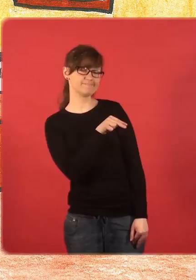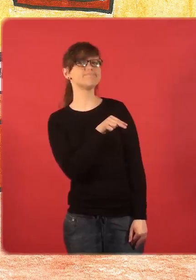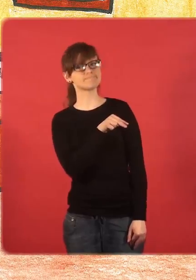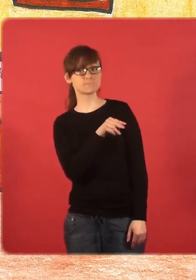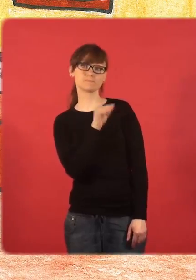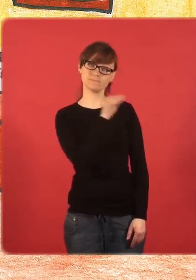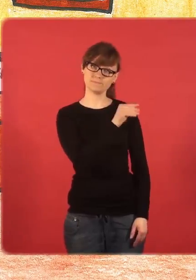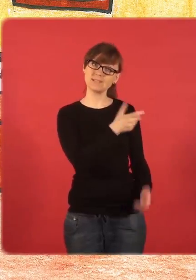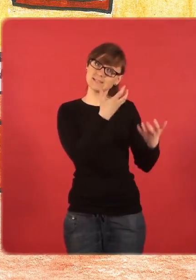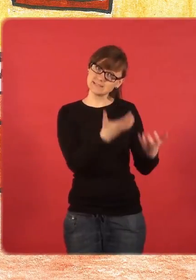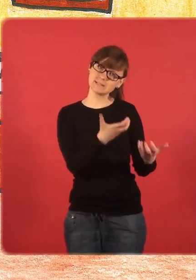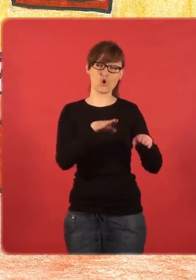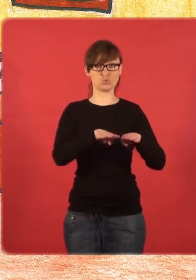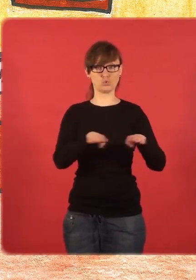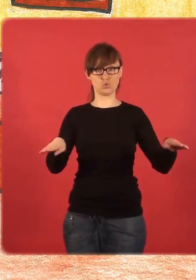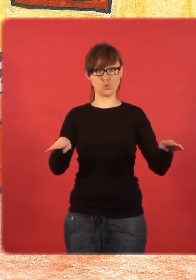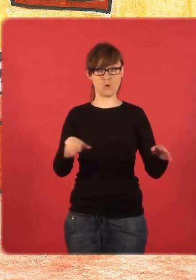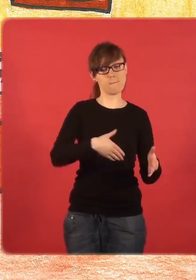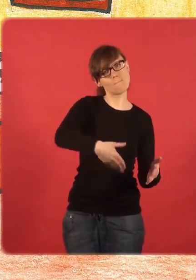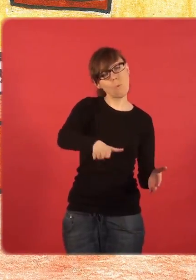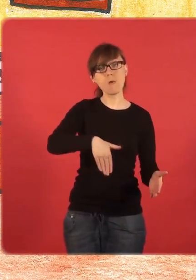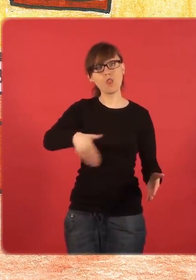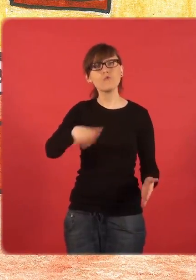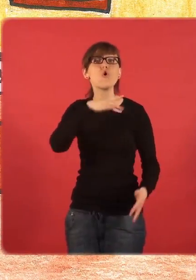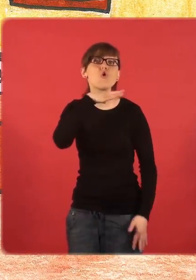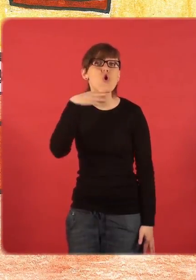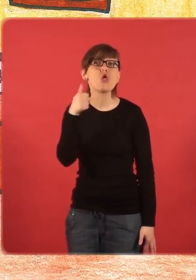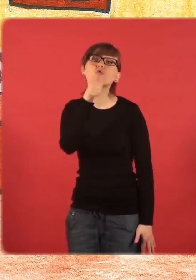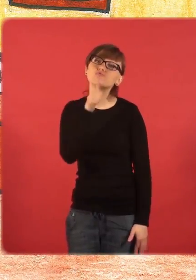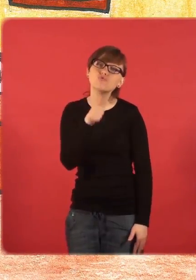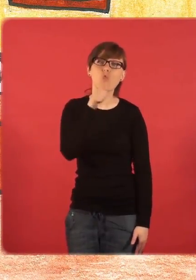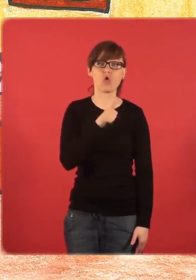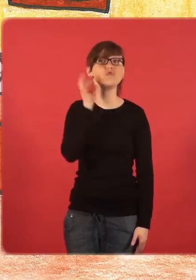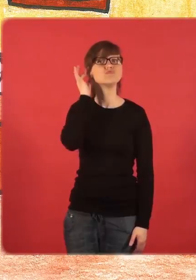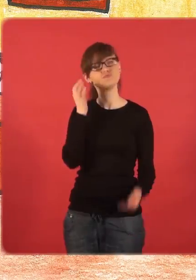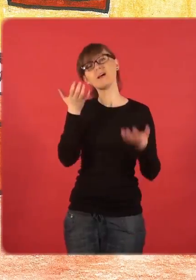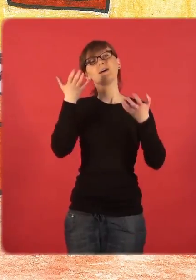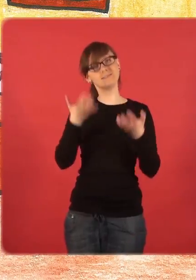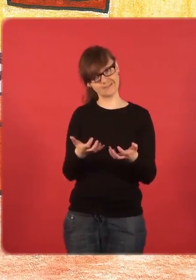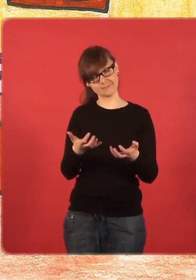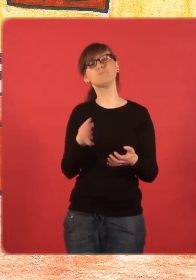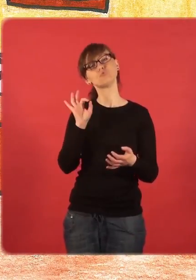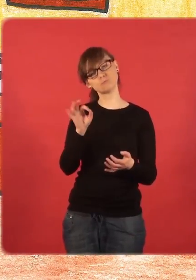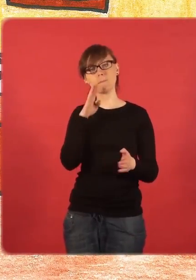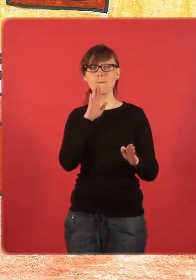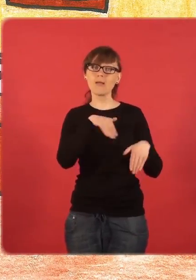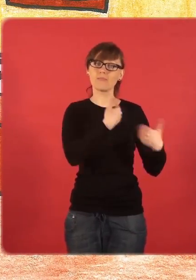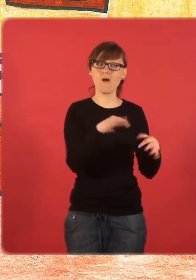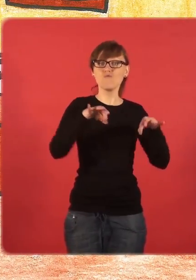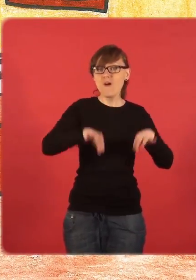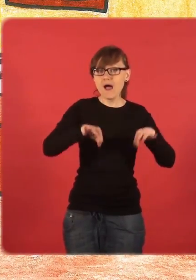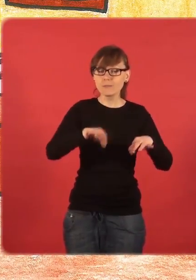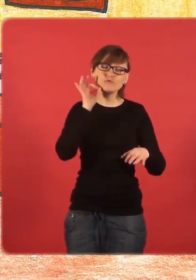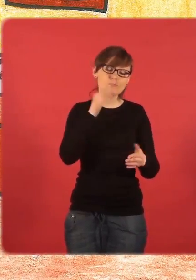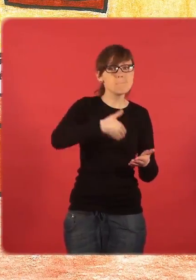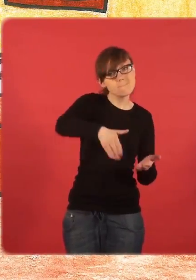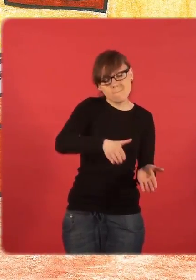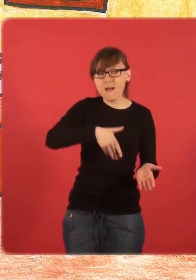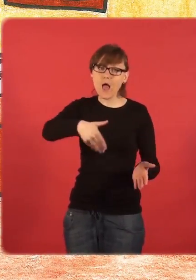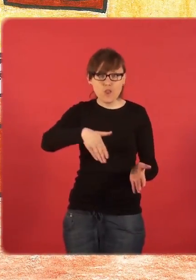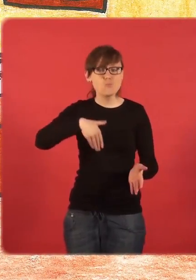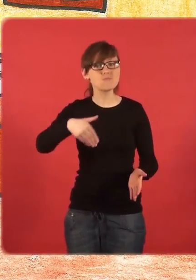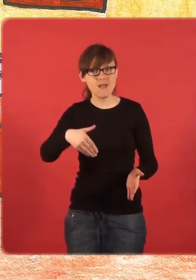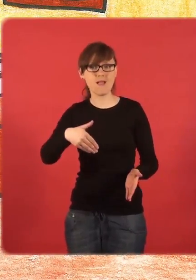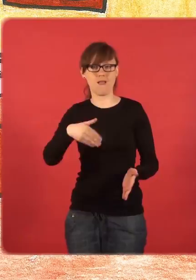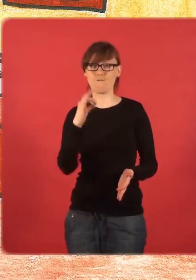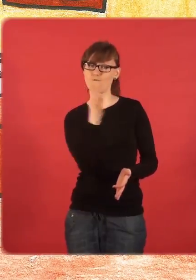Wtedy mama zaproponowała żeby Lisa przemalowała stolik na zielony kolor.